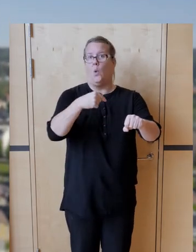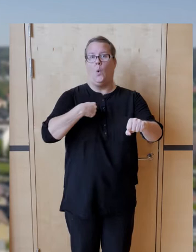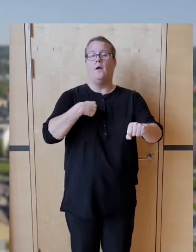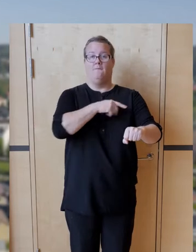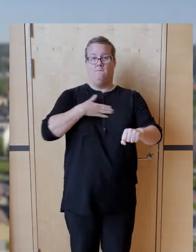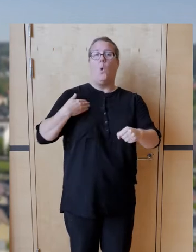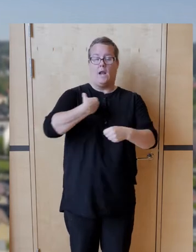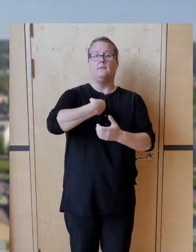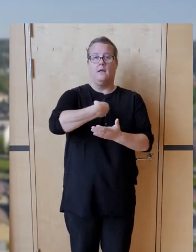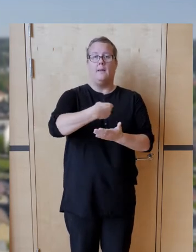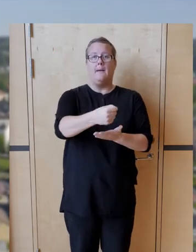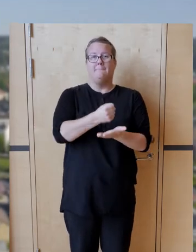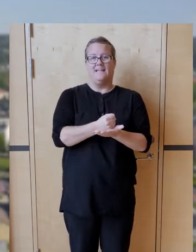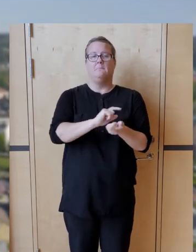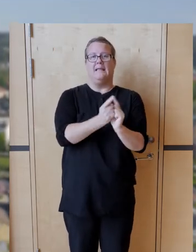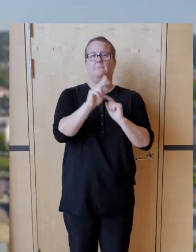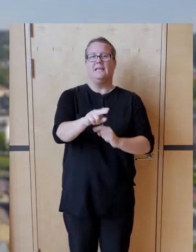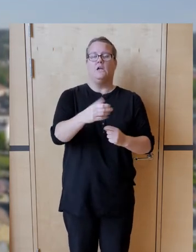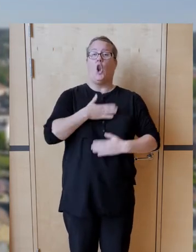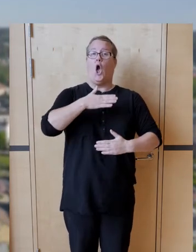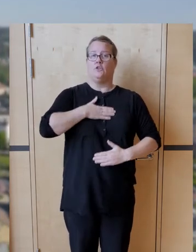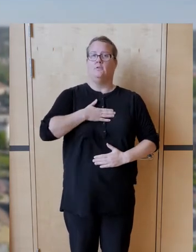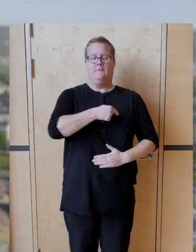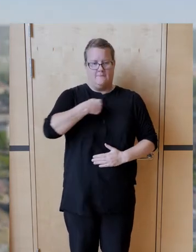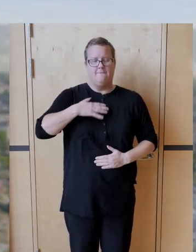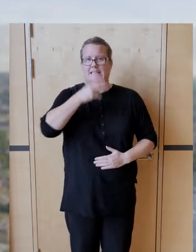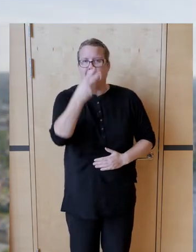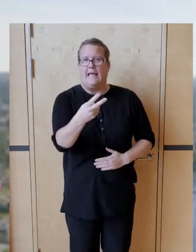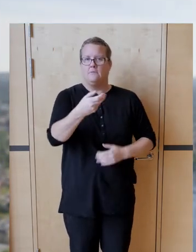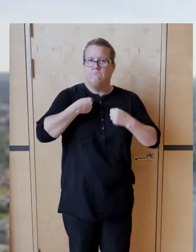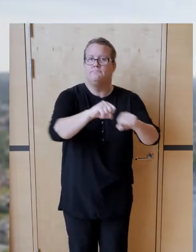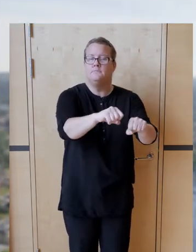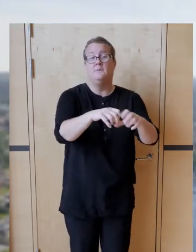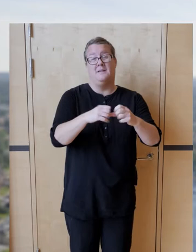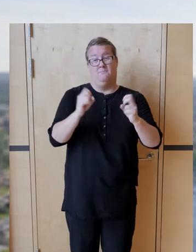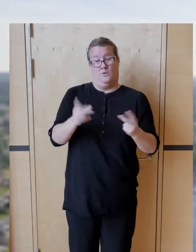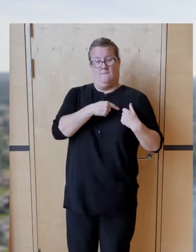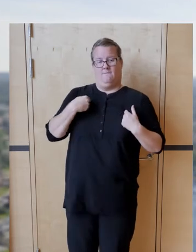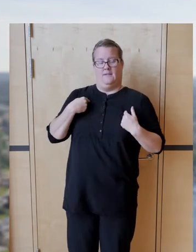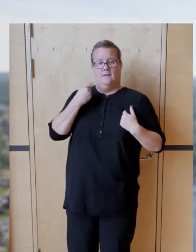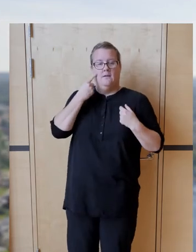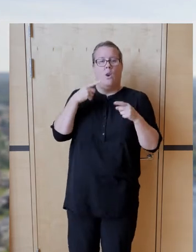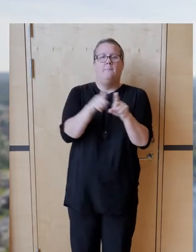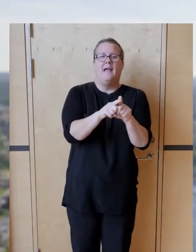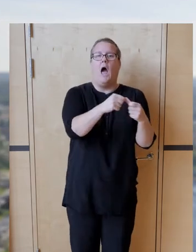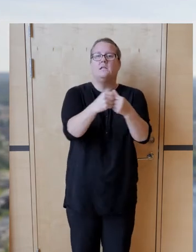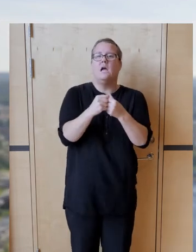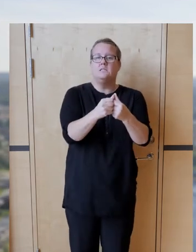Vi vill verkligen se att det här kommer igång sen så delar vi uppfattningen från alliansen om att man dör Fredag för fler boendeplatser